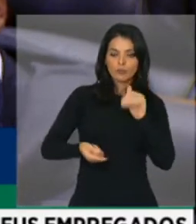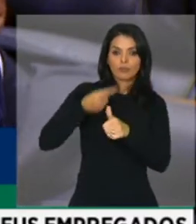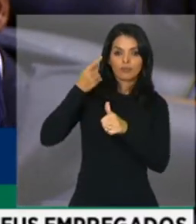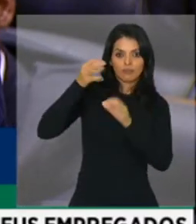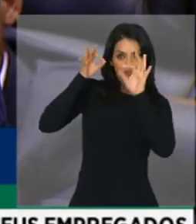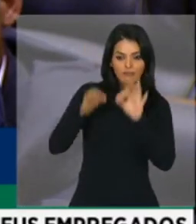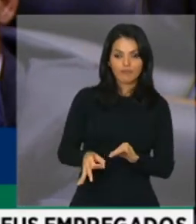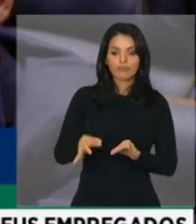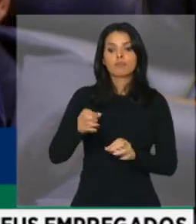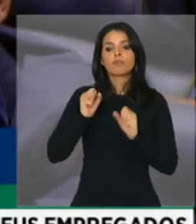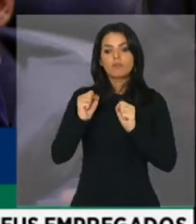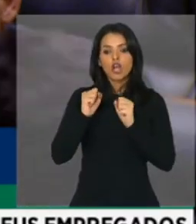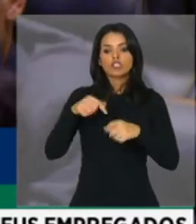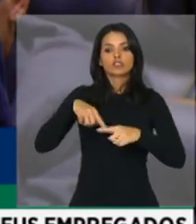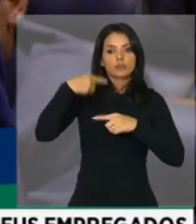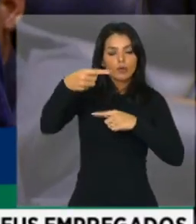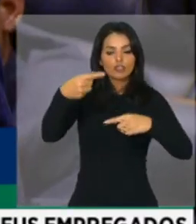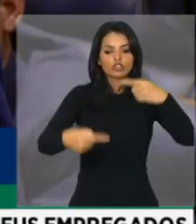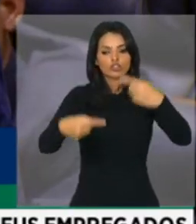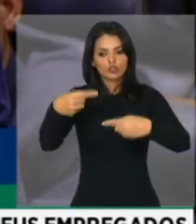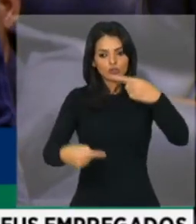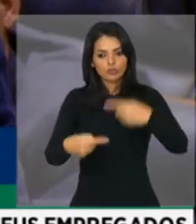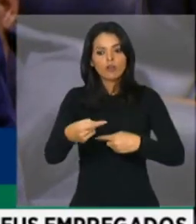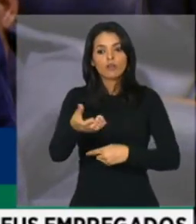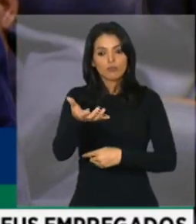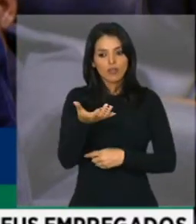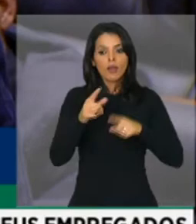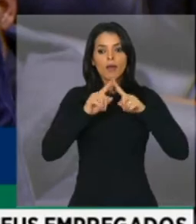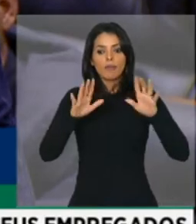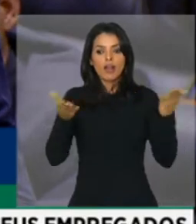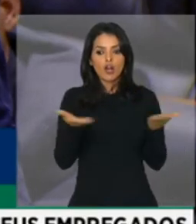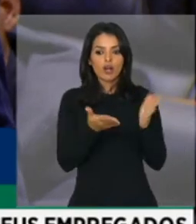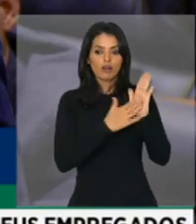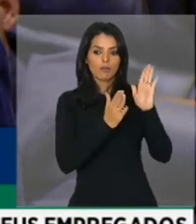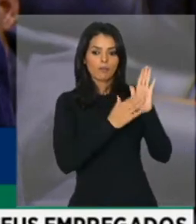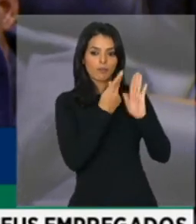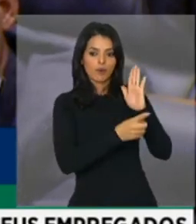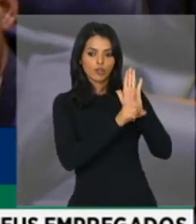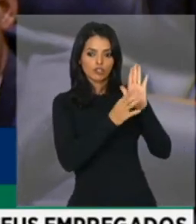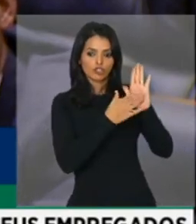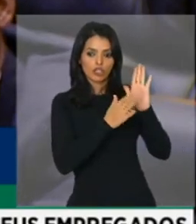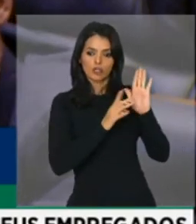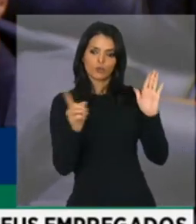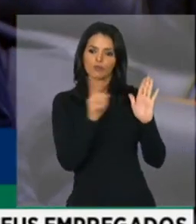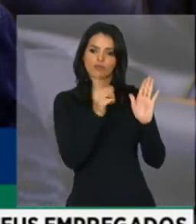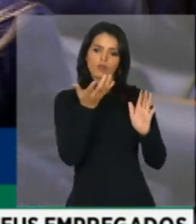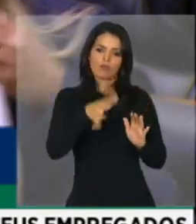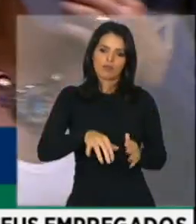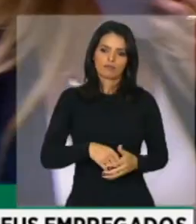FAZER UMA DISCUSSÃO, ELES ESTÃO DISPOSTOS A FAZER MAS NÃO NESSE PROJETO. [SOA A CAMPAINHA] NESSA FORMA, MUITO OBRIGADO, SENHOR PRESIDENTE. -- [PRESIDENTE]: NÃO